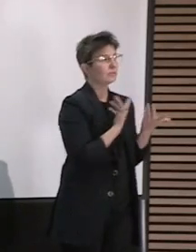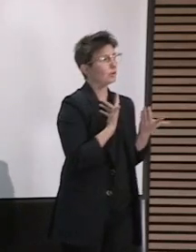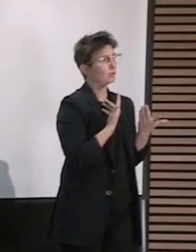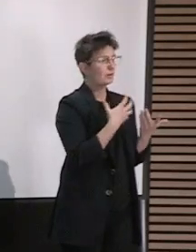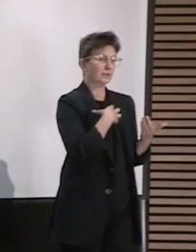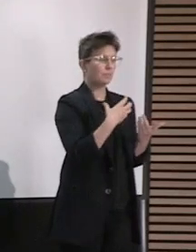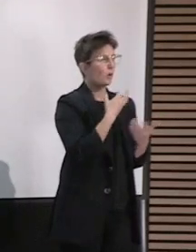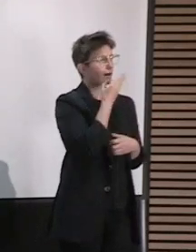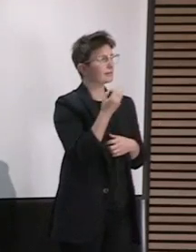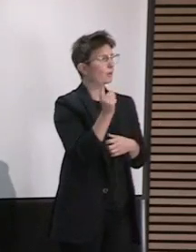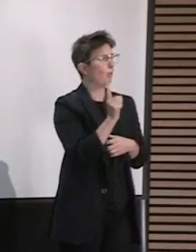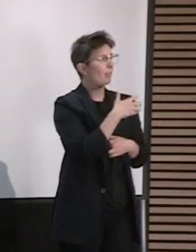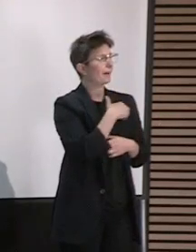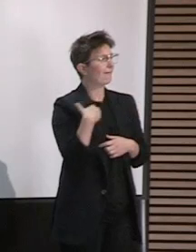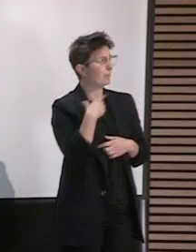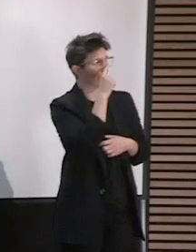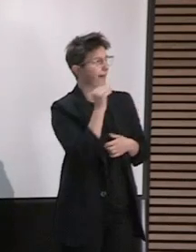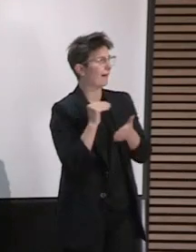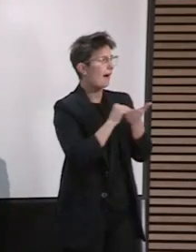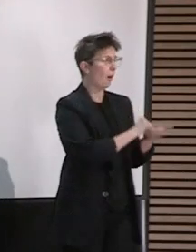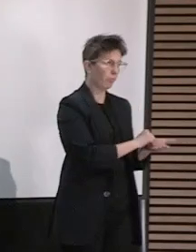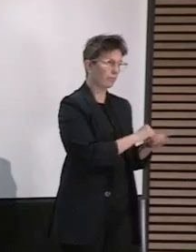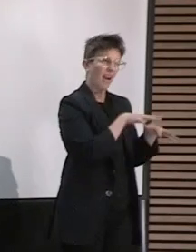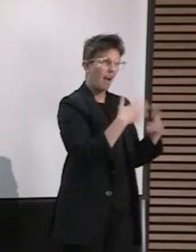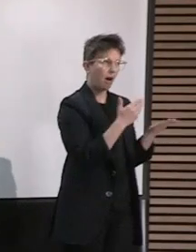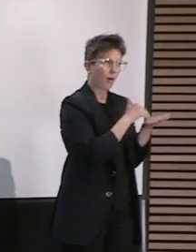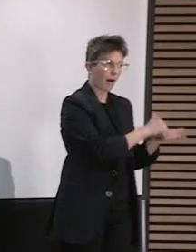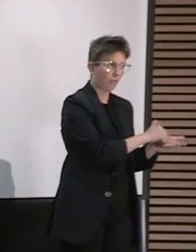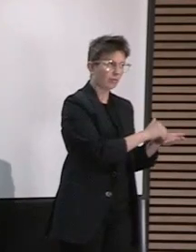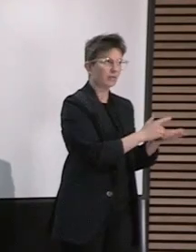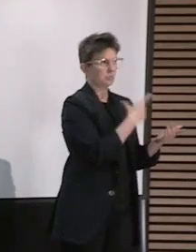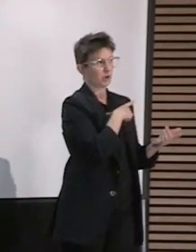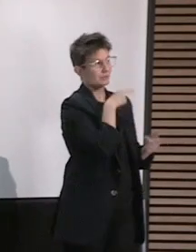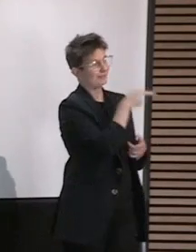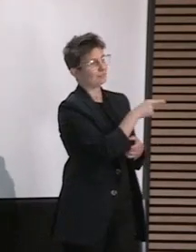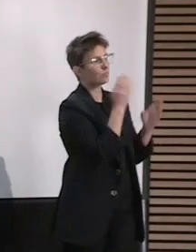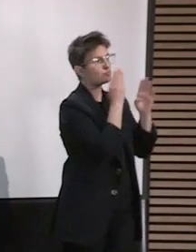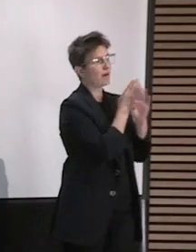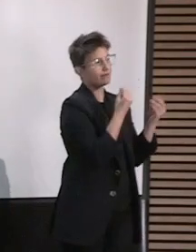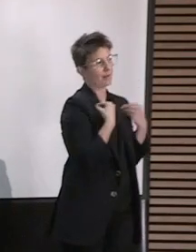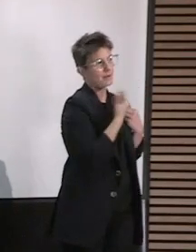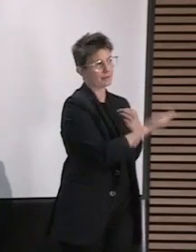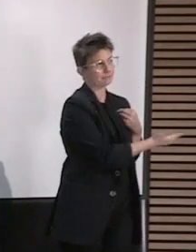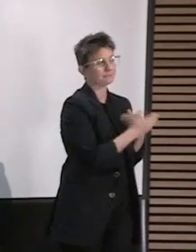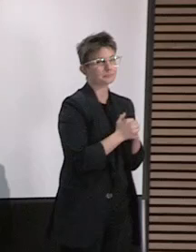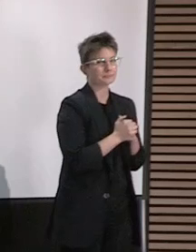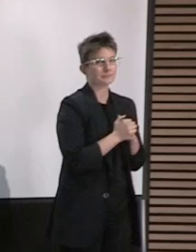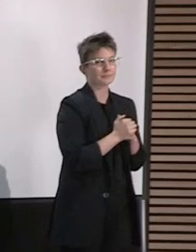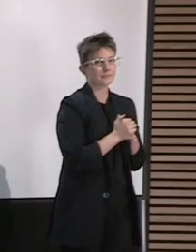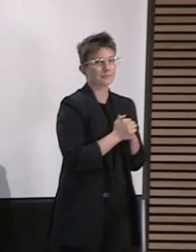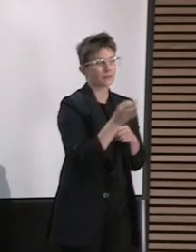nga korero a te Kawanatanga. Ko te mahi GCSB te nuinga e pa ana ki o raatau mana e kawea mai ai